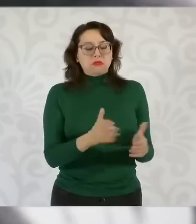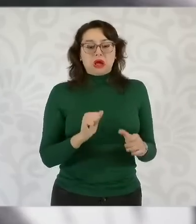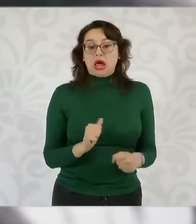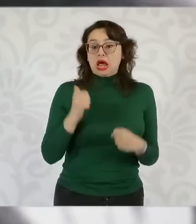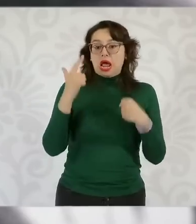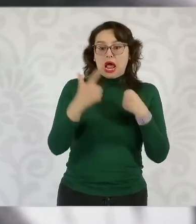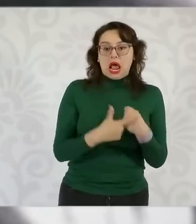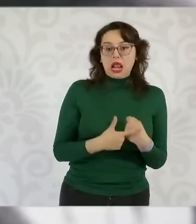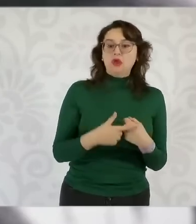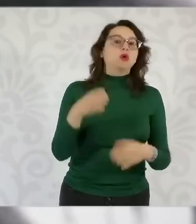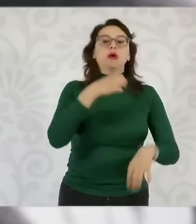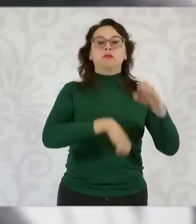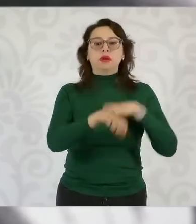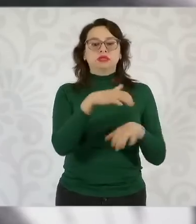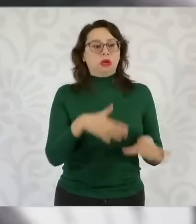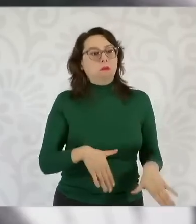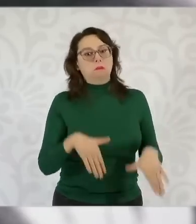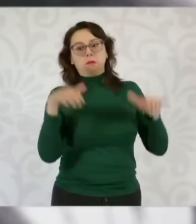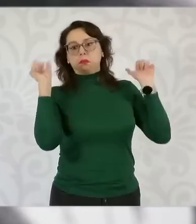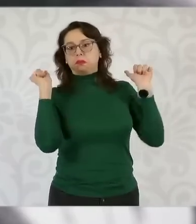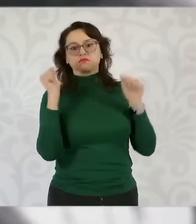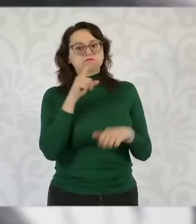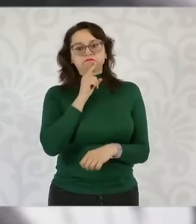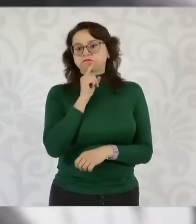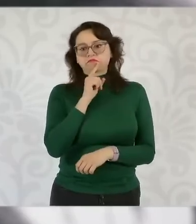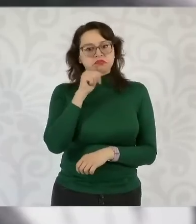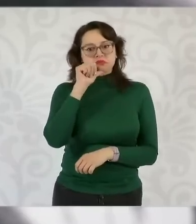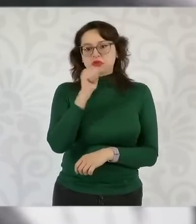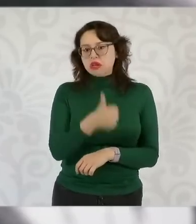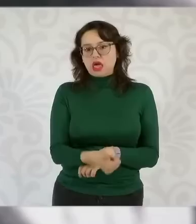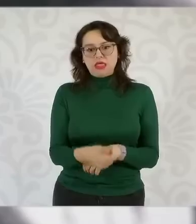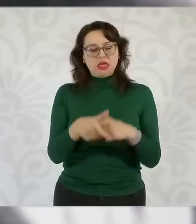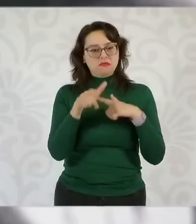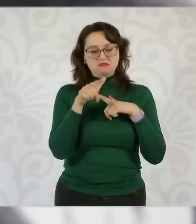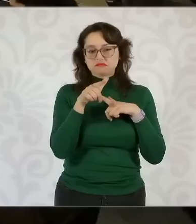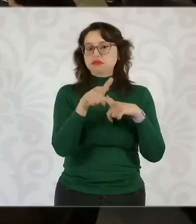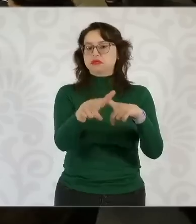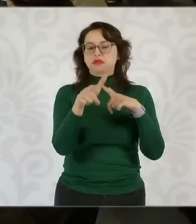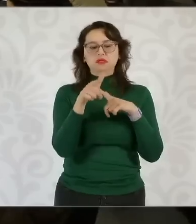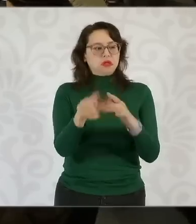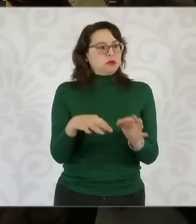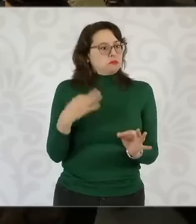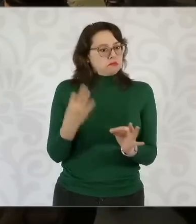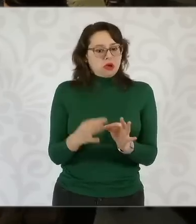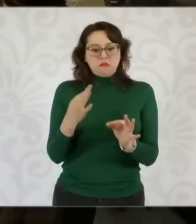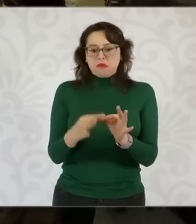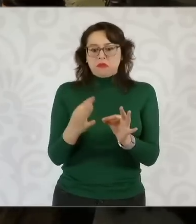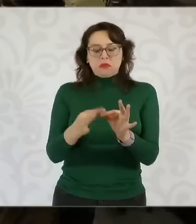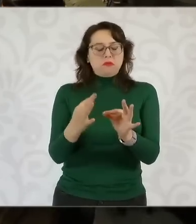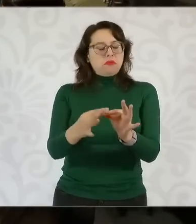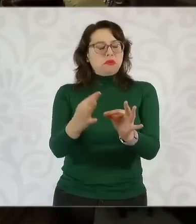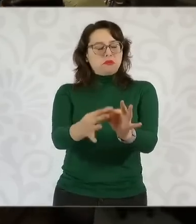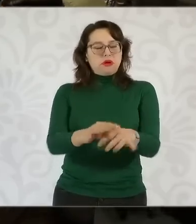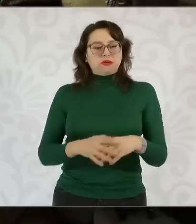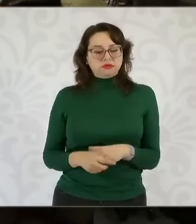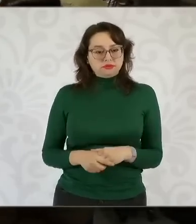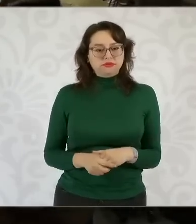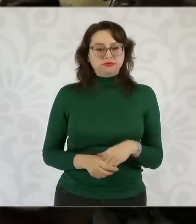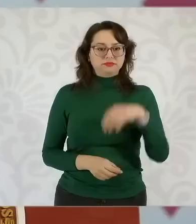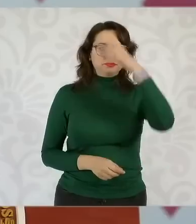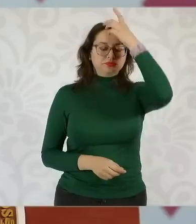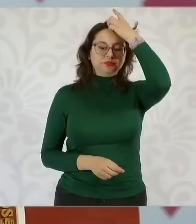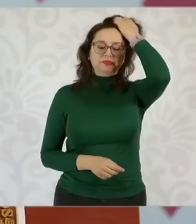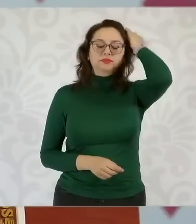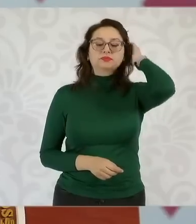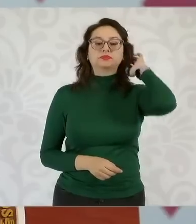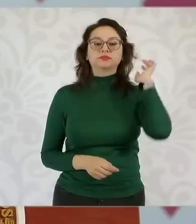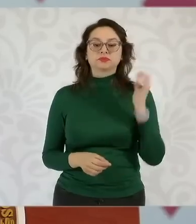aquellas inversiones que ya estaban prometidas se vayan a retirar Entonces es es Es muy grande